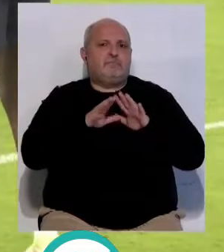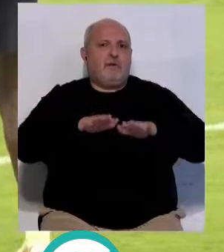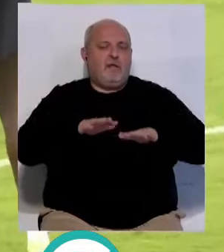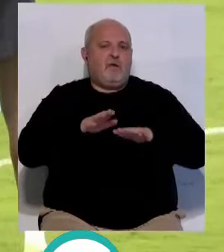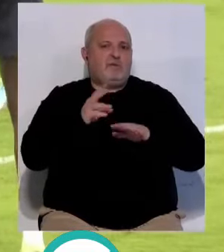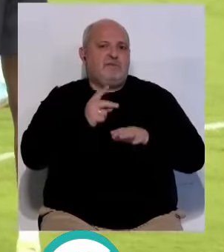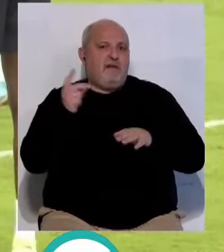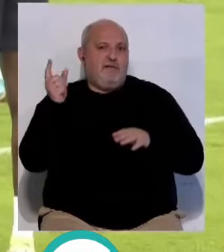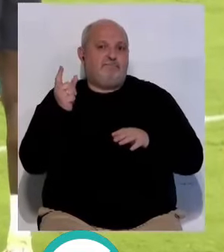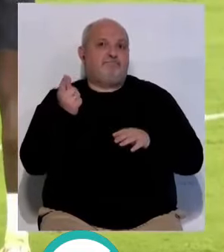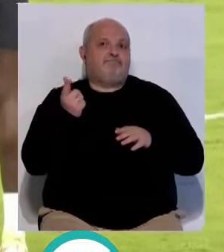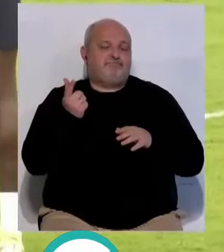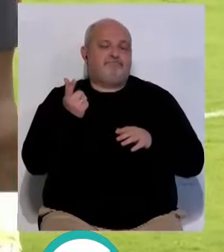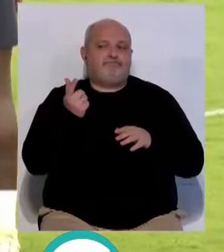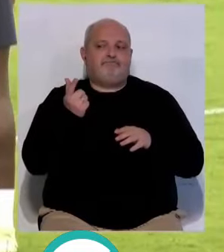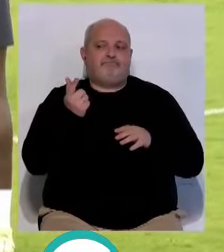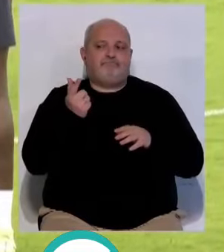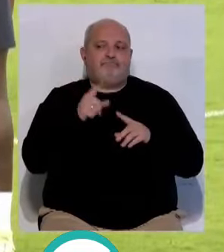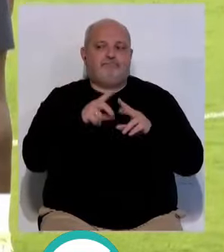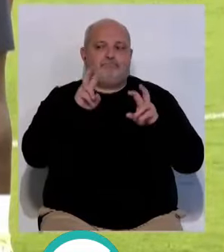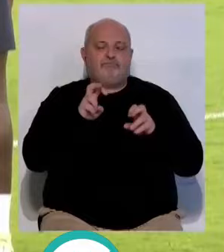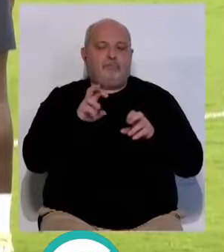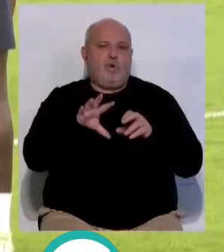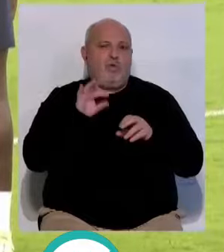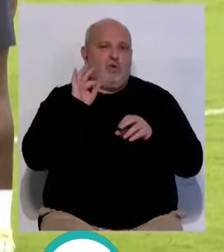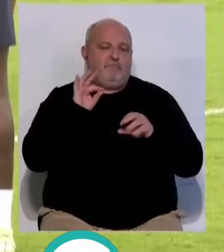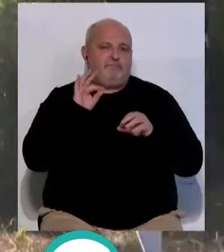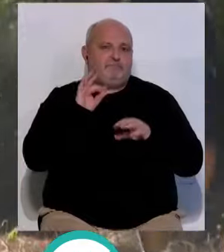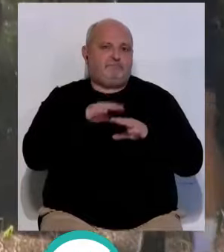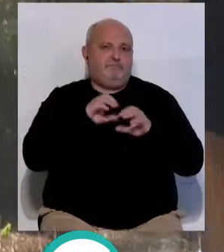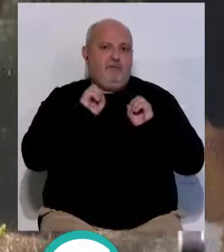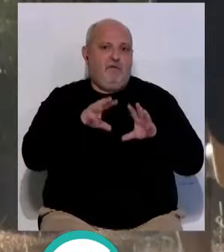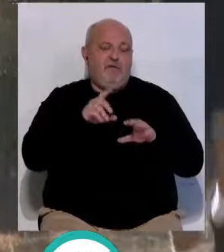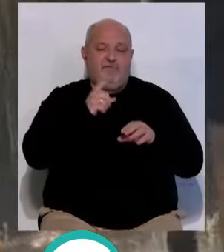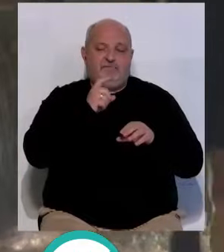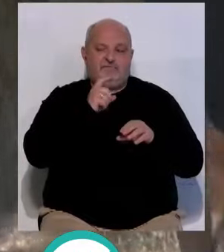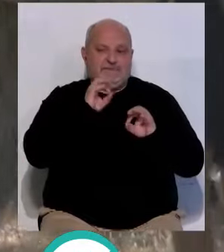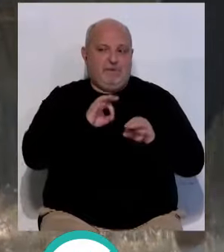marchaba con lo cual tiene como que más opciones para para abandonar la plantilla Sí sí pero tú